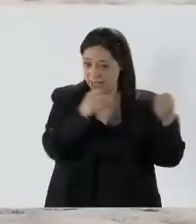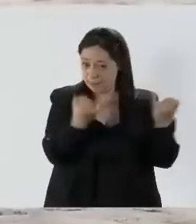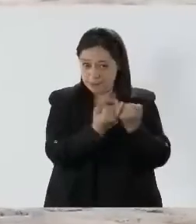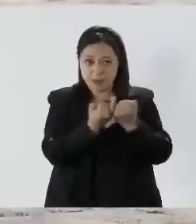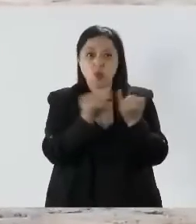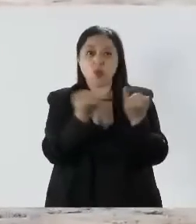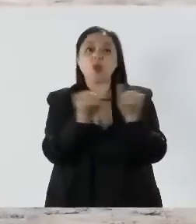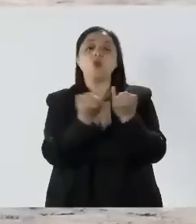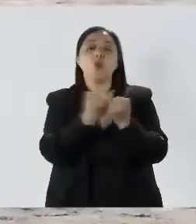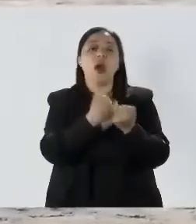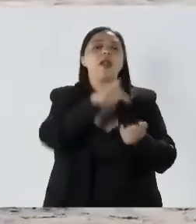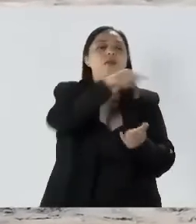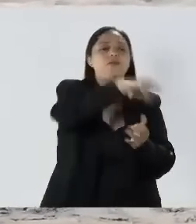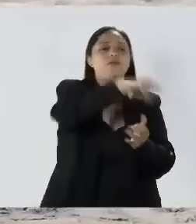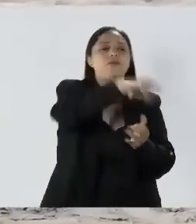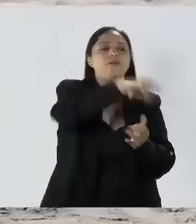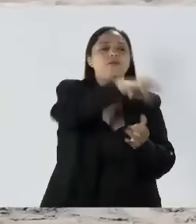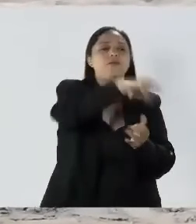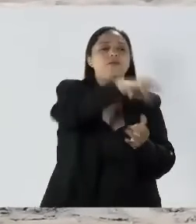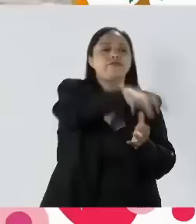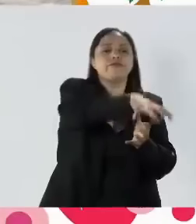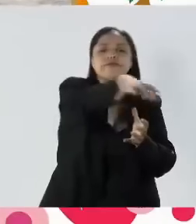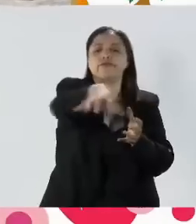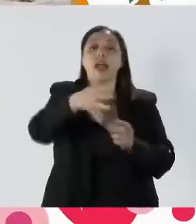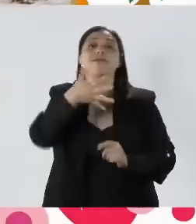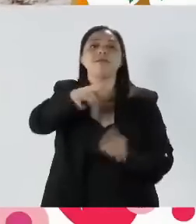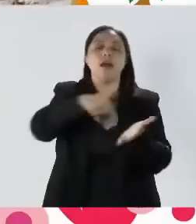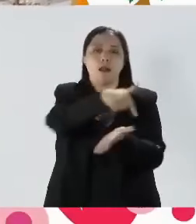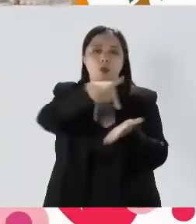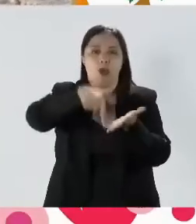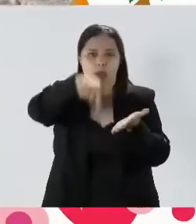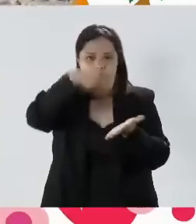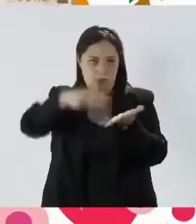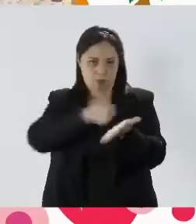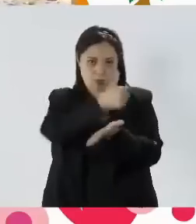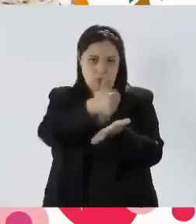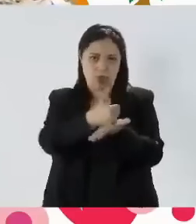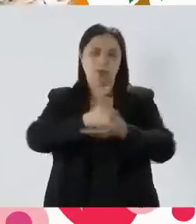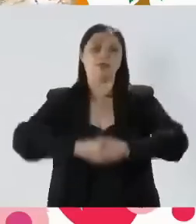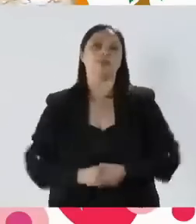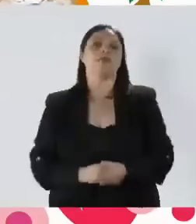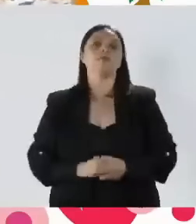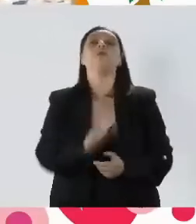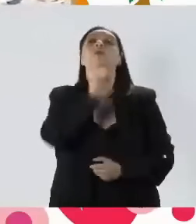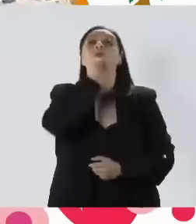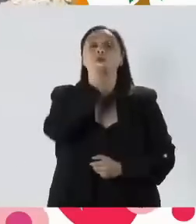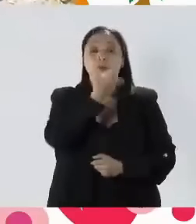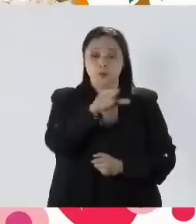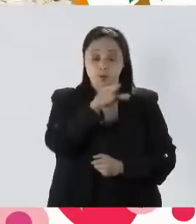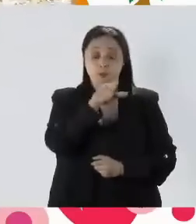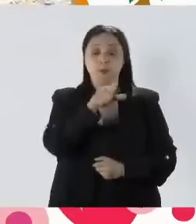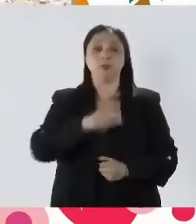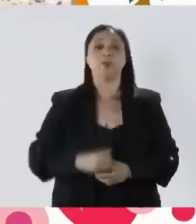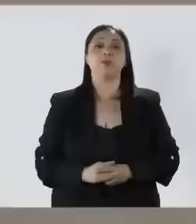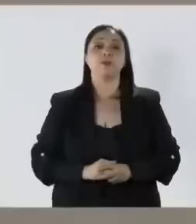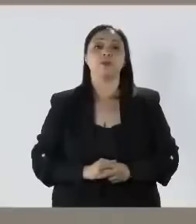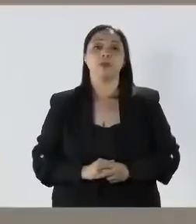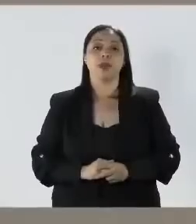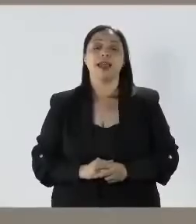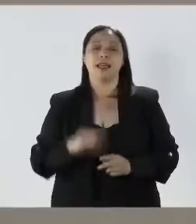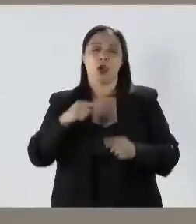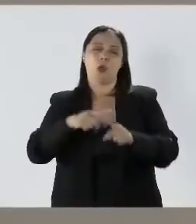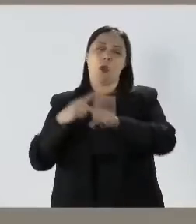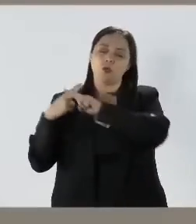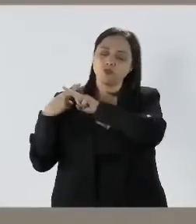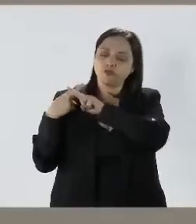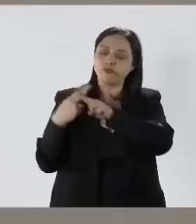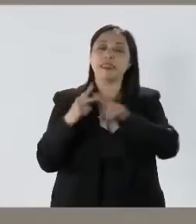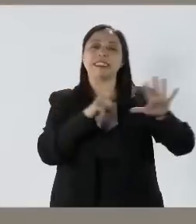año también este año en el que celebramos los 700 años de la fundación de tenostitlan